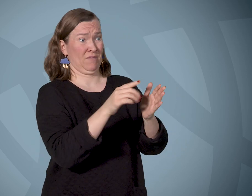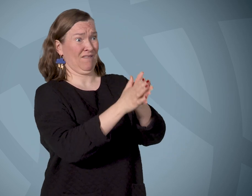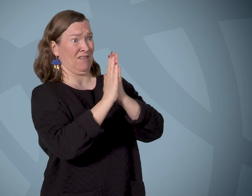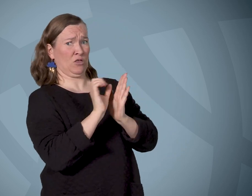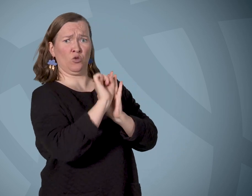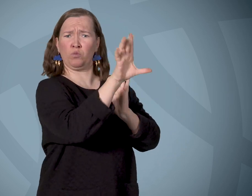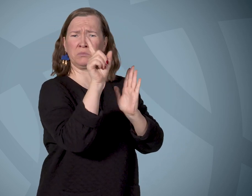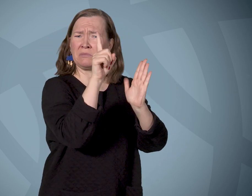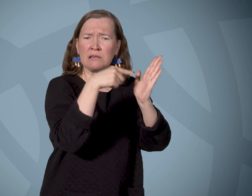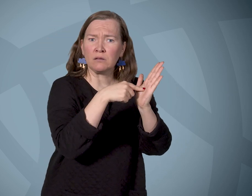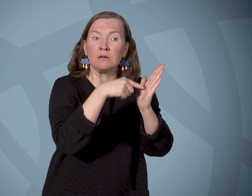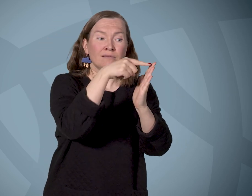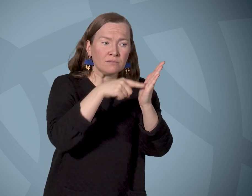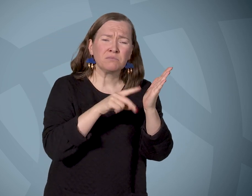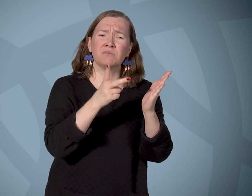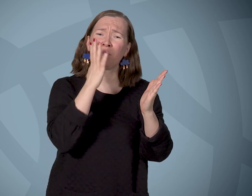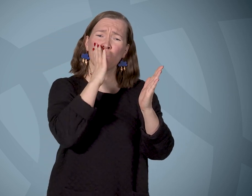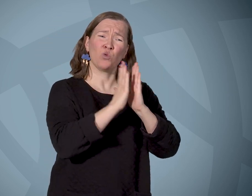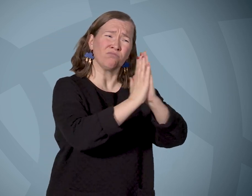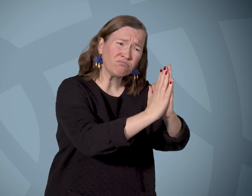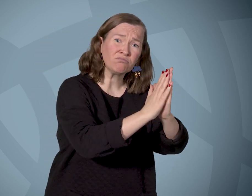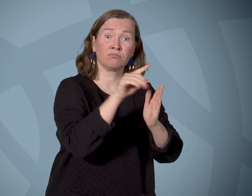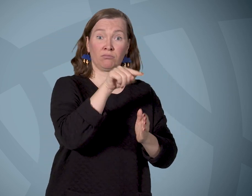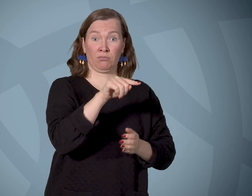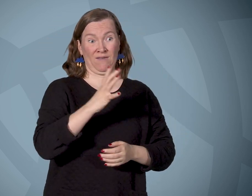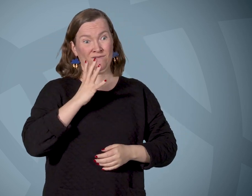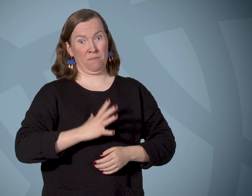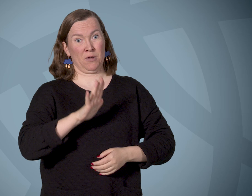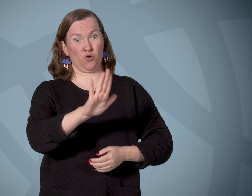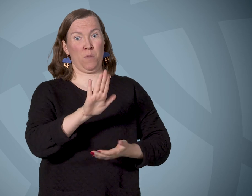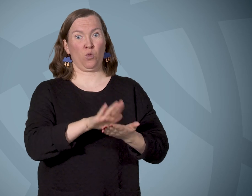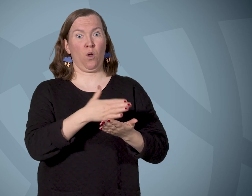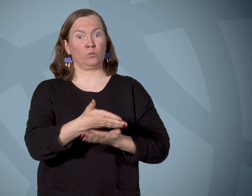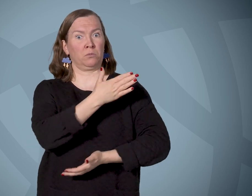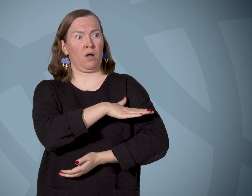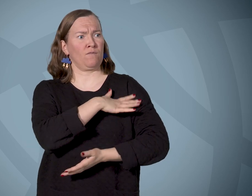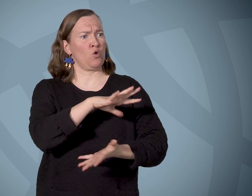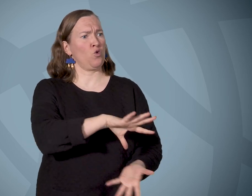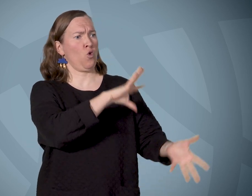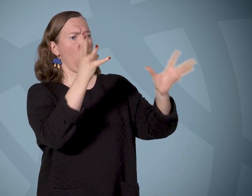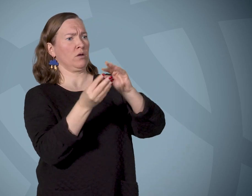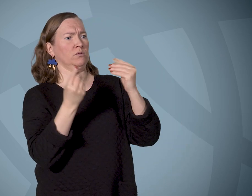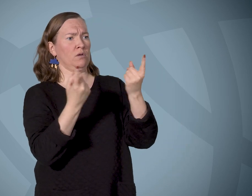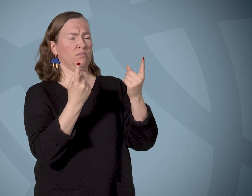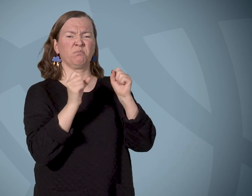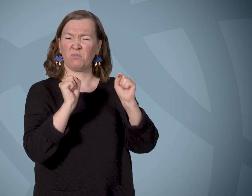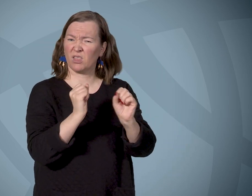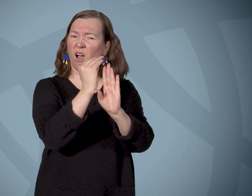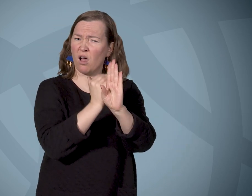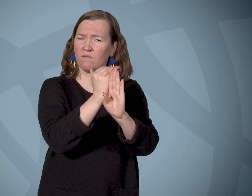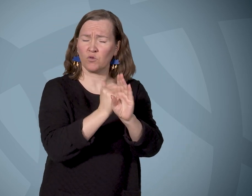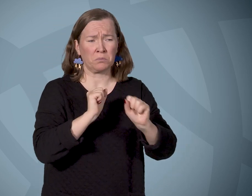Vetoomuksessa pyydetään, että vammaisten tulkkauspalveluiden kokonaistilanne arvioidaan.